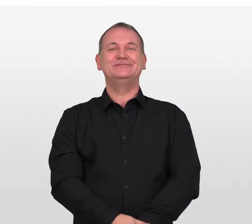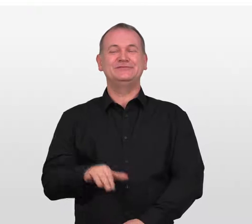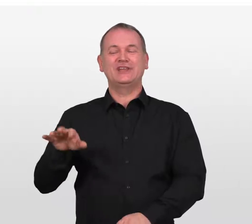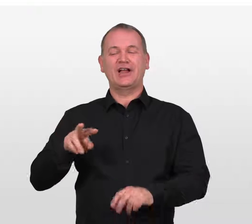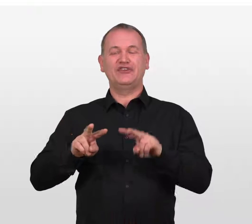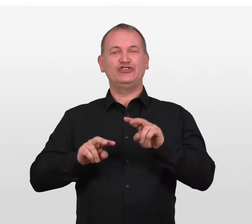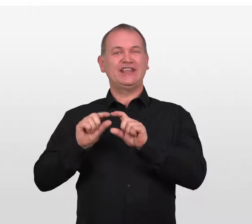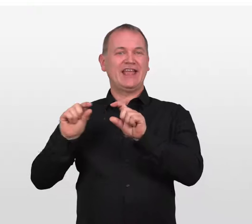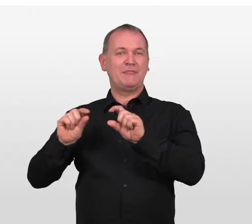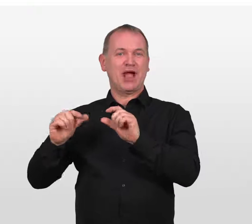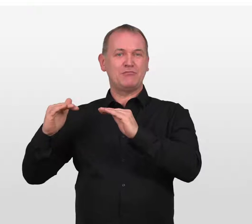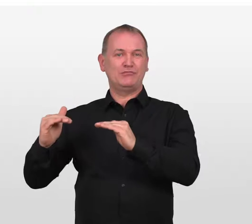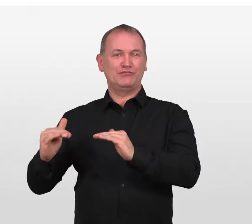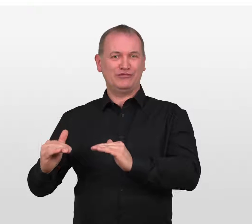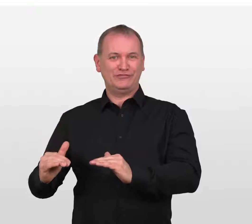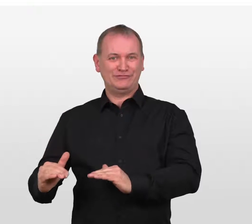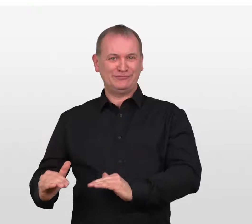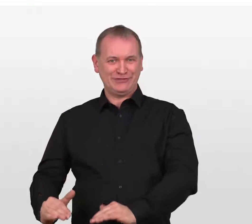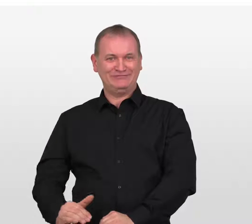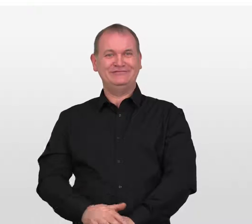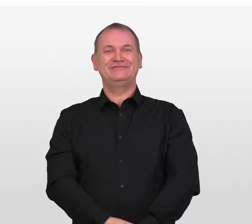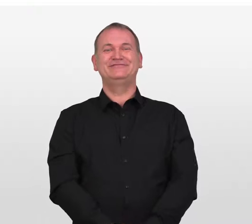Hier können Sie durch die unterschiedlichen Themen surfen.